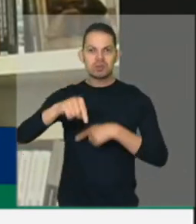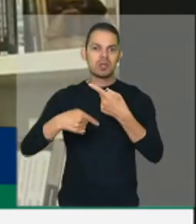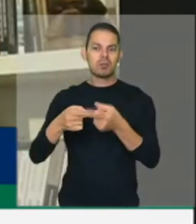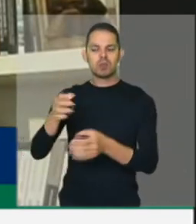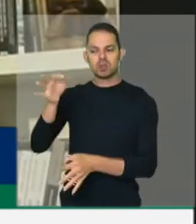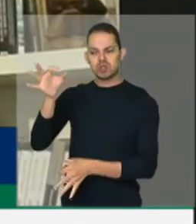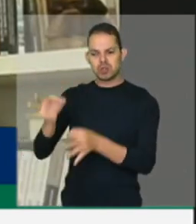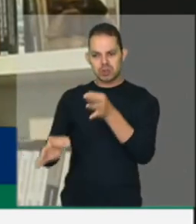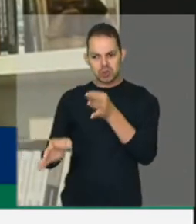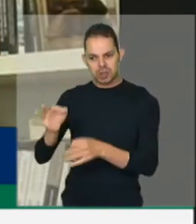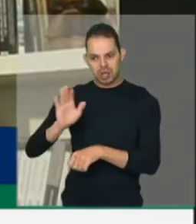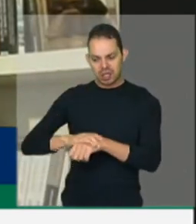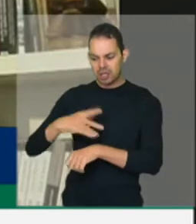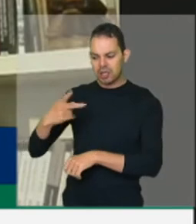JULGADO. POR CRIME DE GENOCÍ